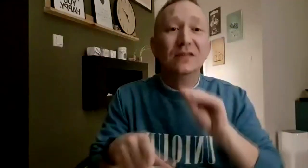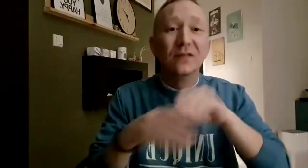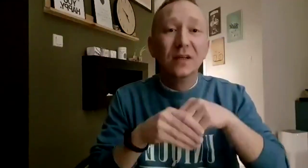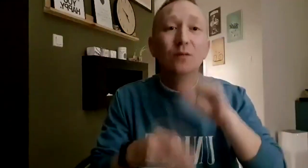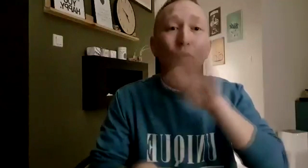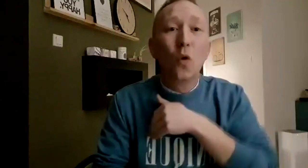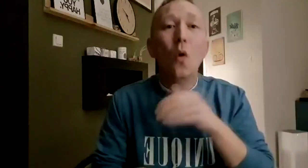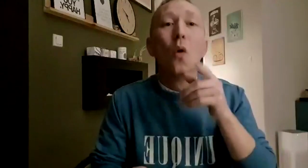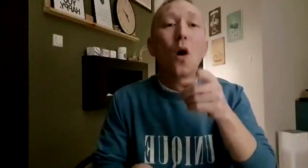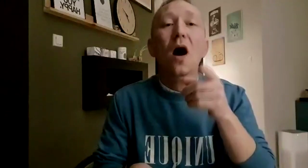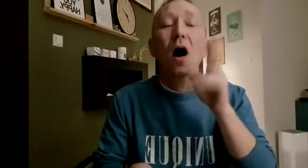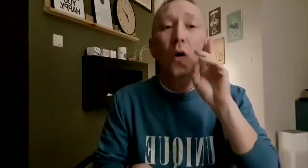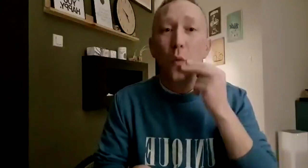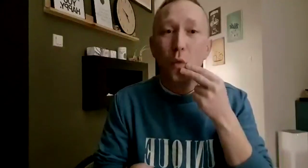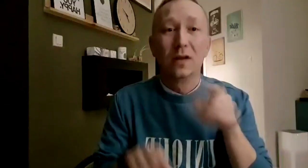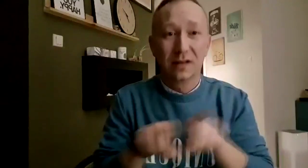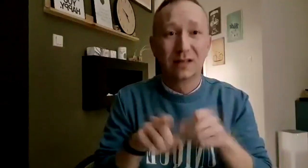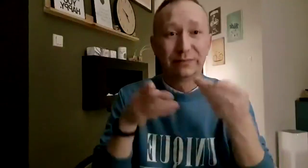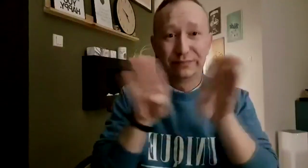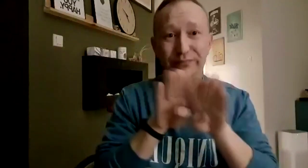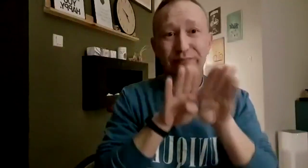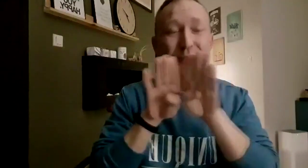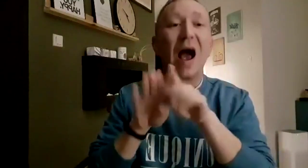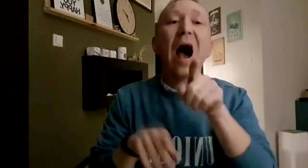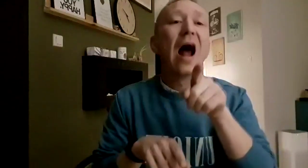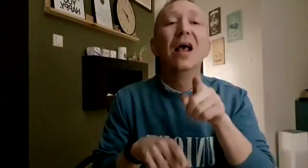w tym szkoły dla głuchych - też zamknięte.